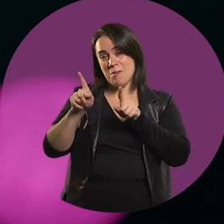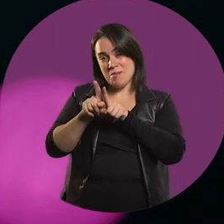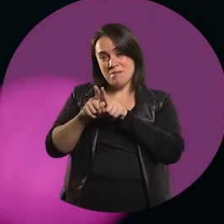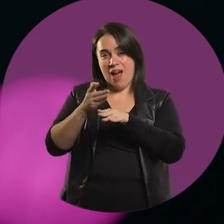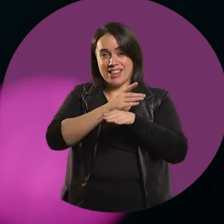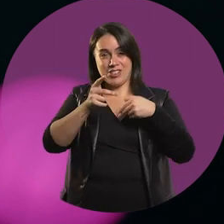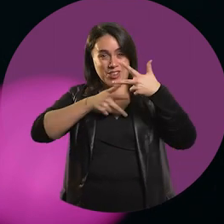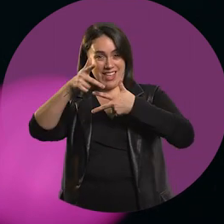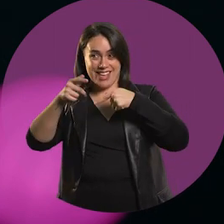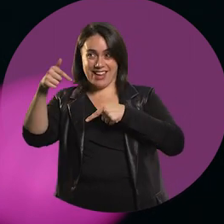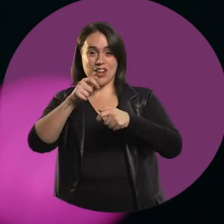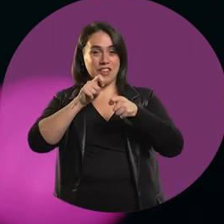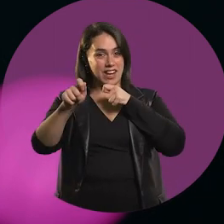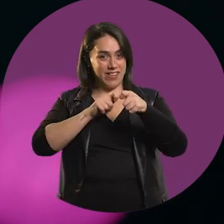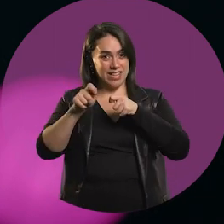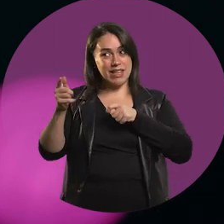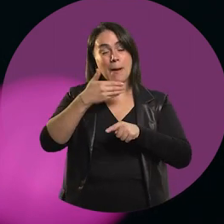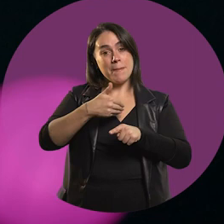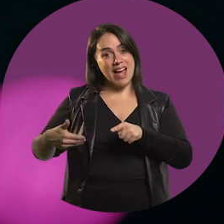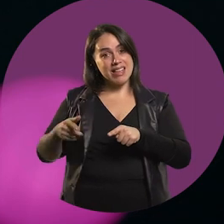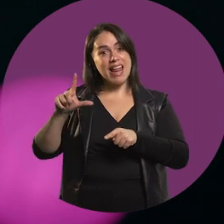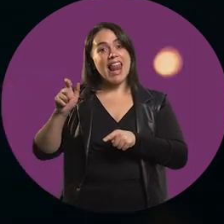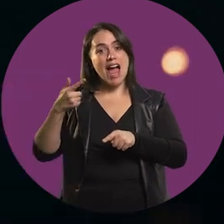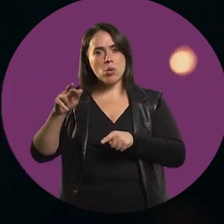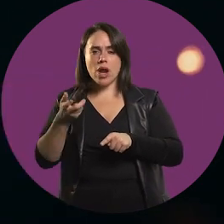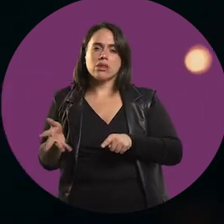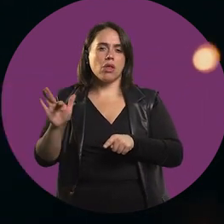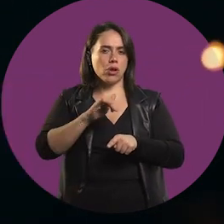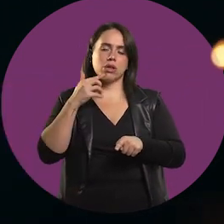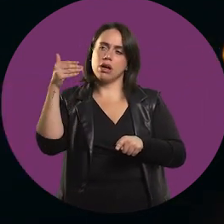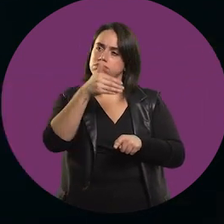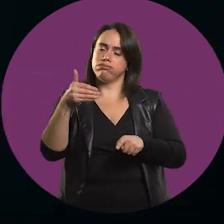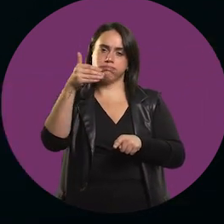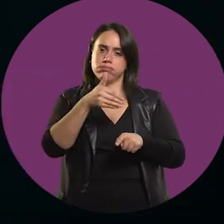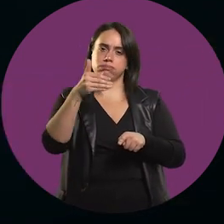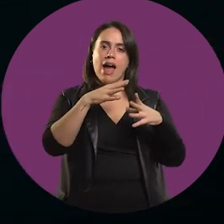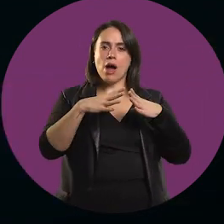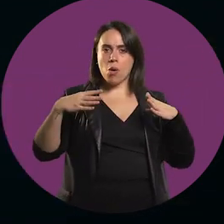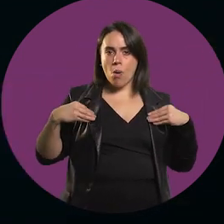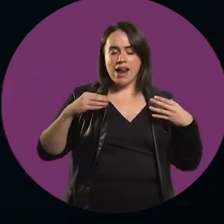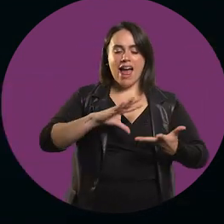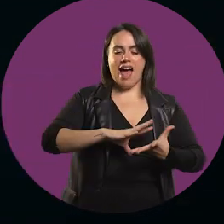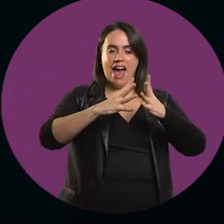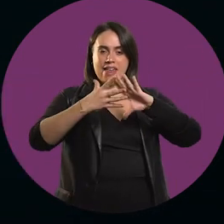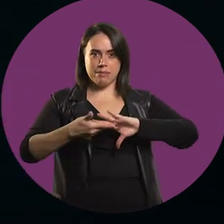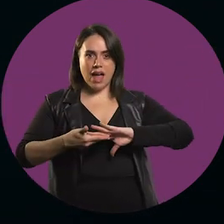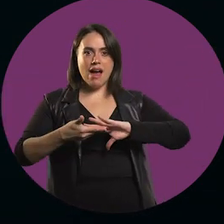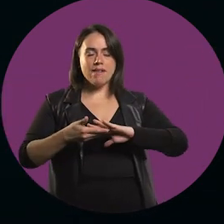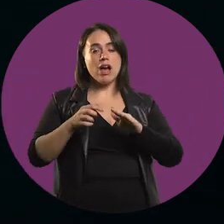que iba todos los días a la escuela y transcribía mis trabajos de braille a lápiz para que